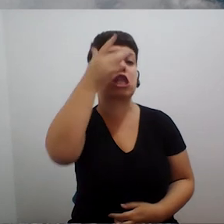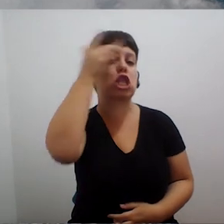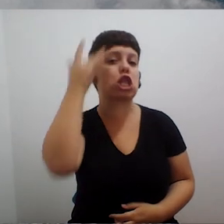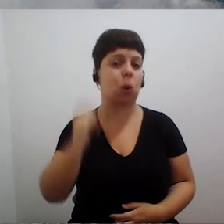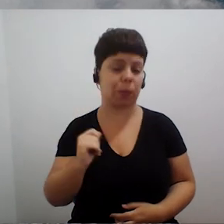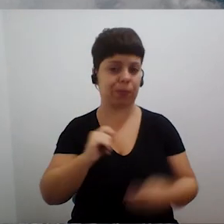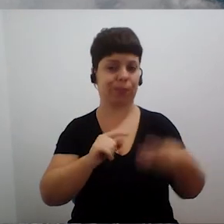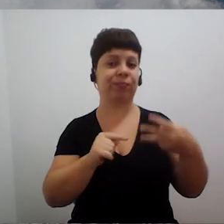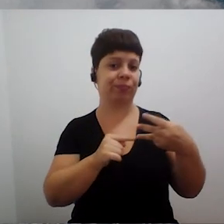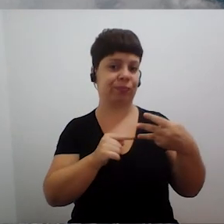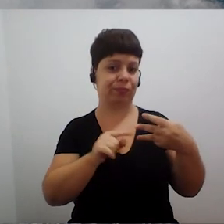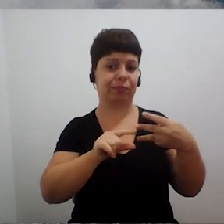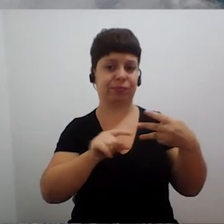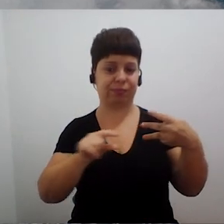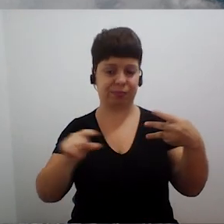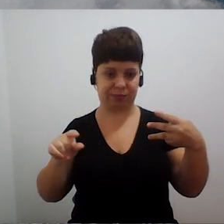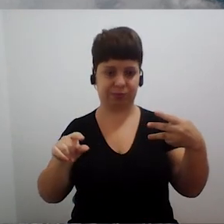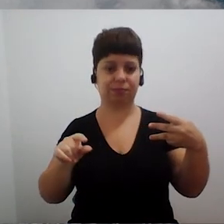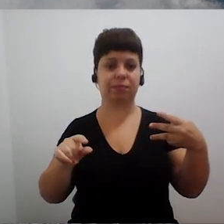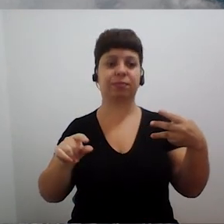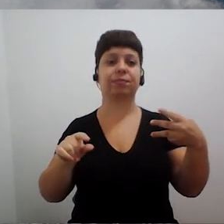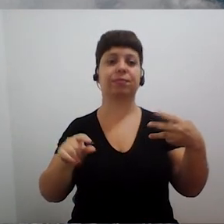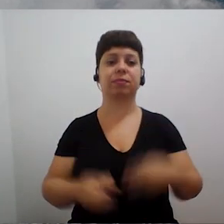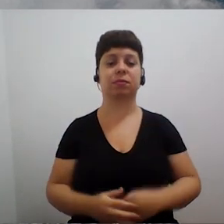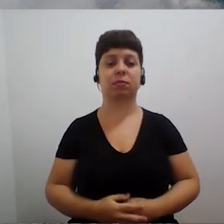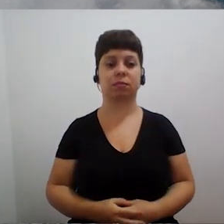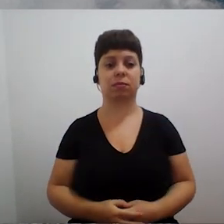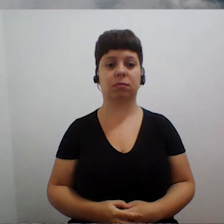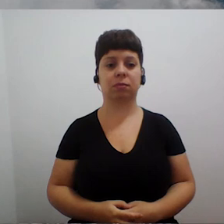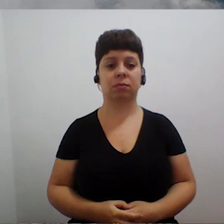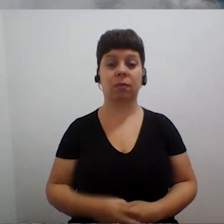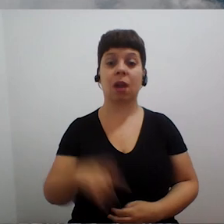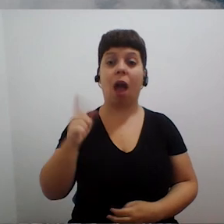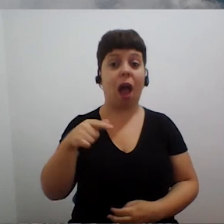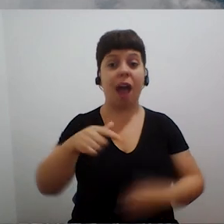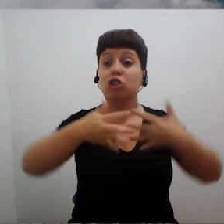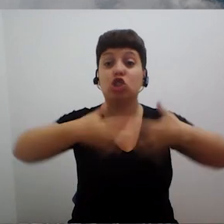E o terceiro princípio da Rede Ecumênica da Água, é afirmá-la como bem comum.